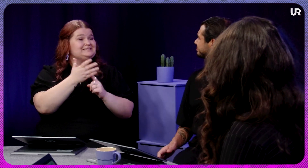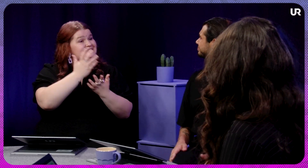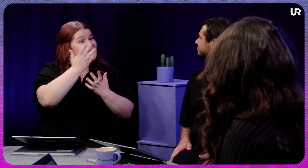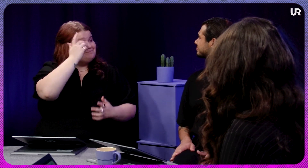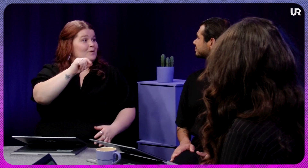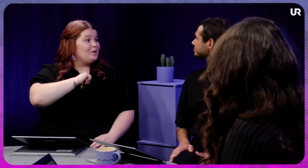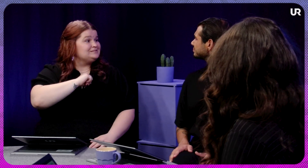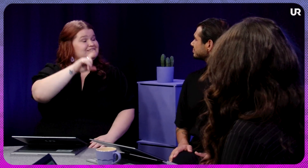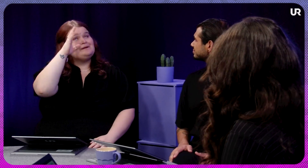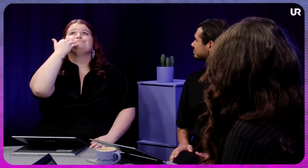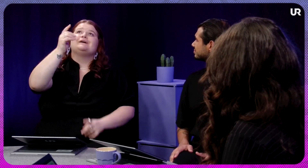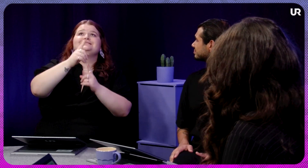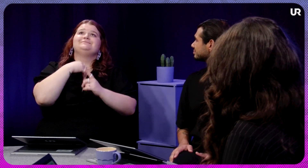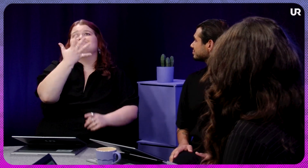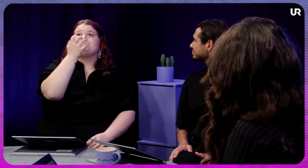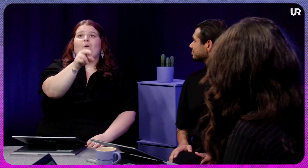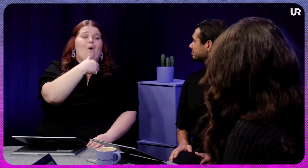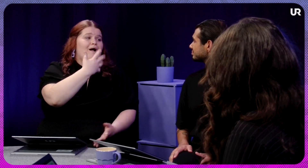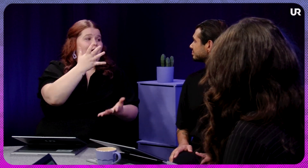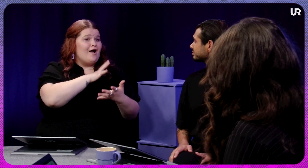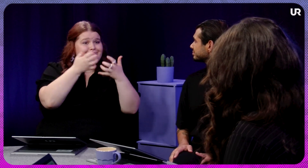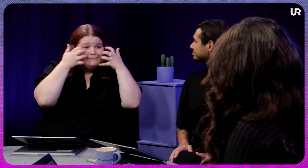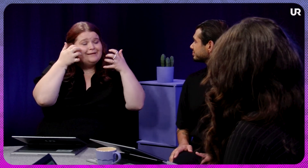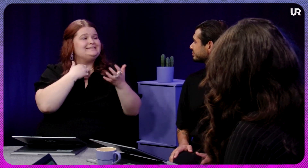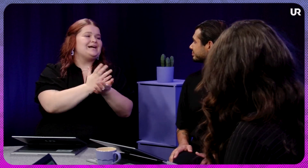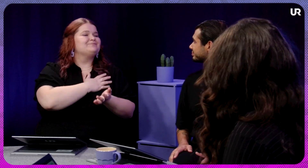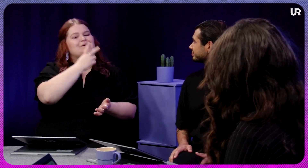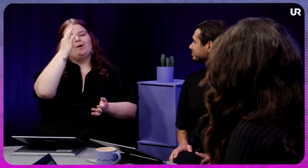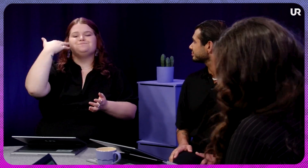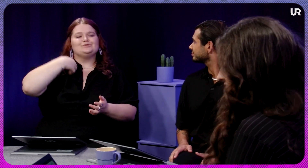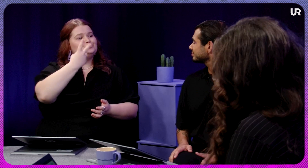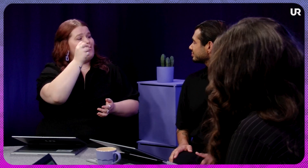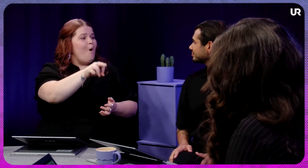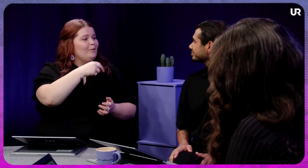Jag tänker att deepfakes kan användas till roliga saker. Tänker typ om femtio år och jag har blivit gammal och rynkig,-